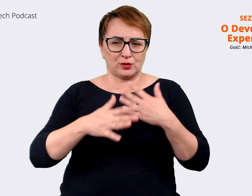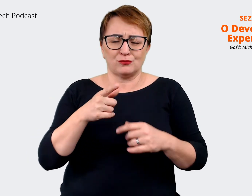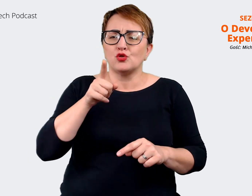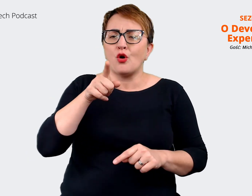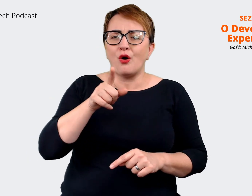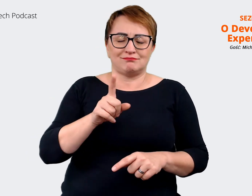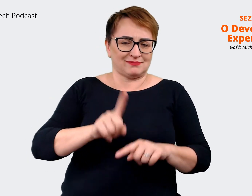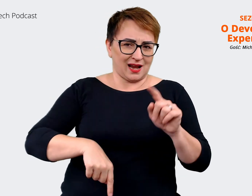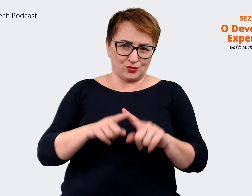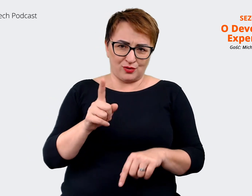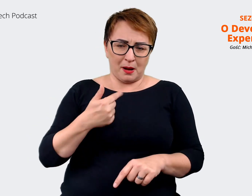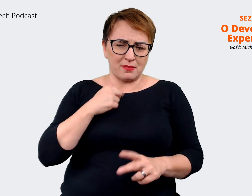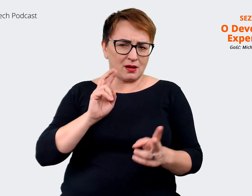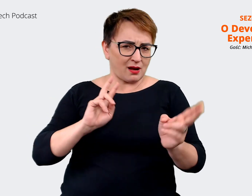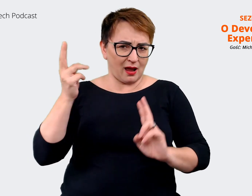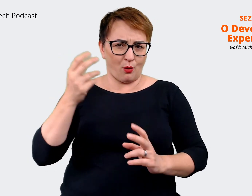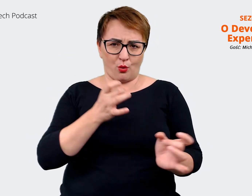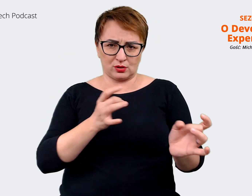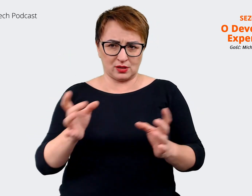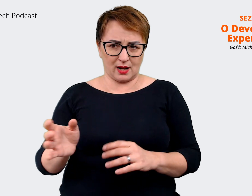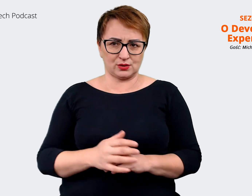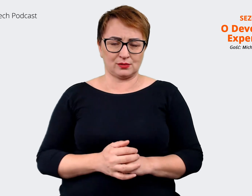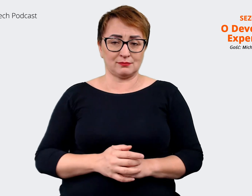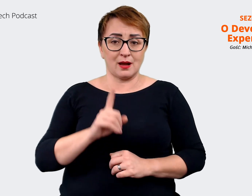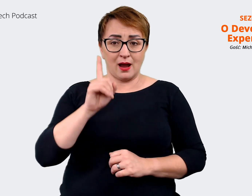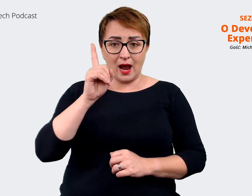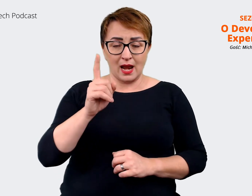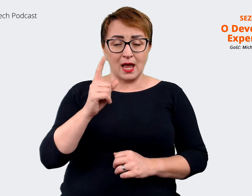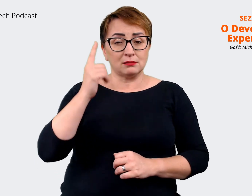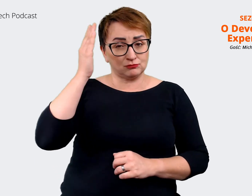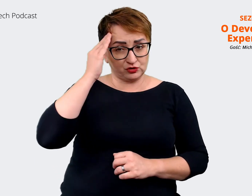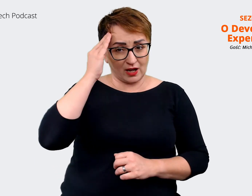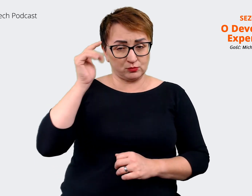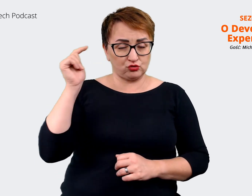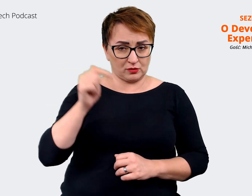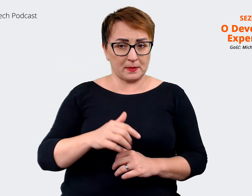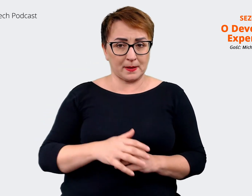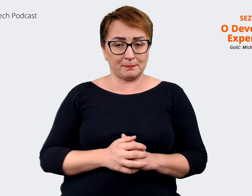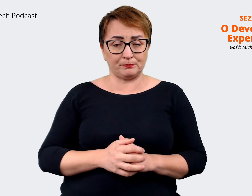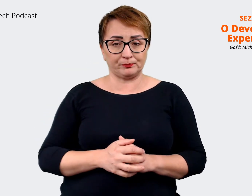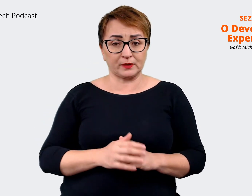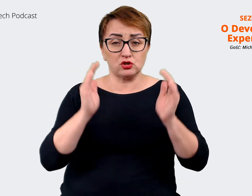naturalne i staramy się na to reagować. Tylko jedno co trzeba sobie uświadomić, że każda firma,